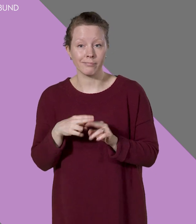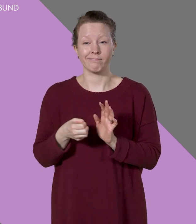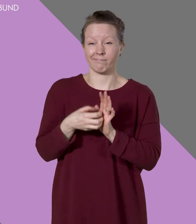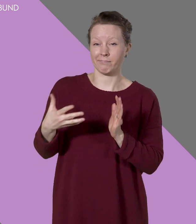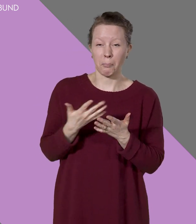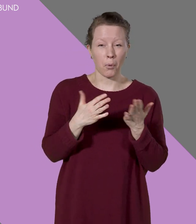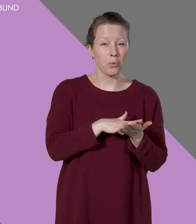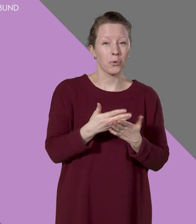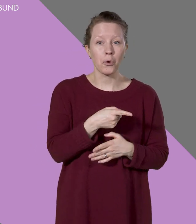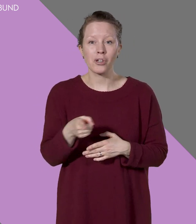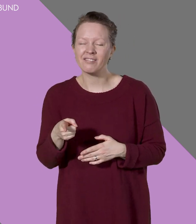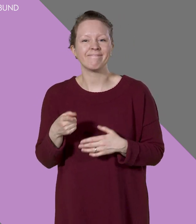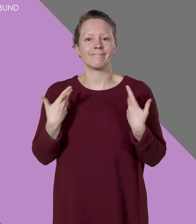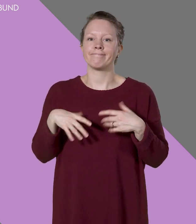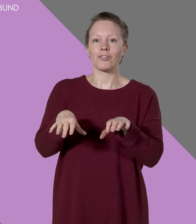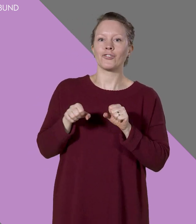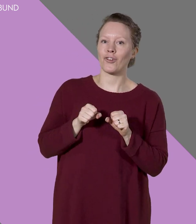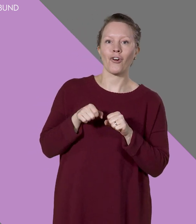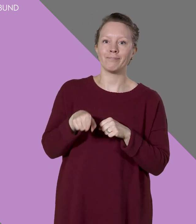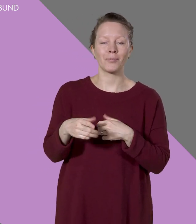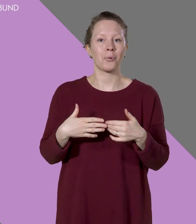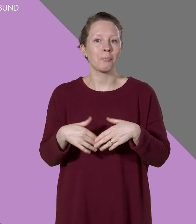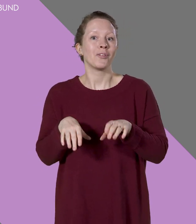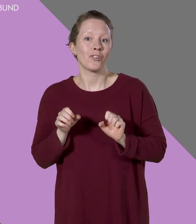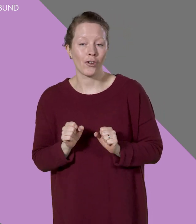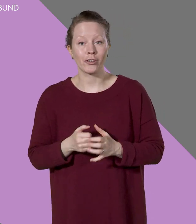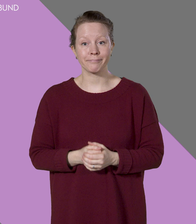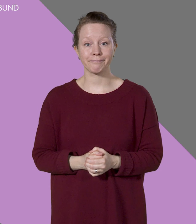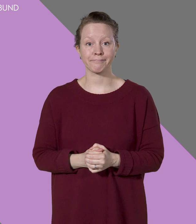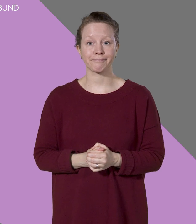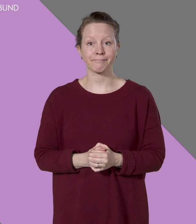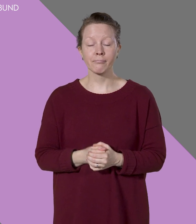Följaktligen tvingas många tolkar meddela FPA att de inte heller kan ta emot - tolkuppdraget som planerat.